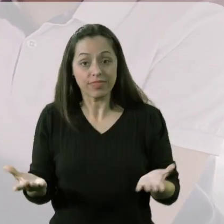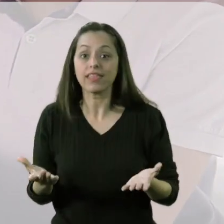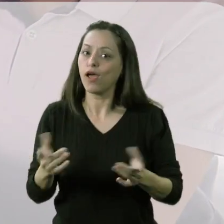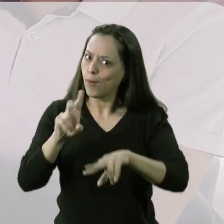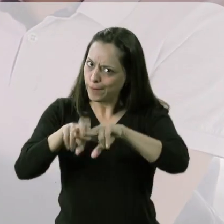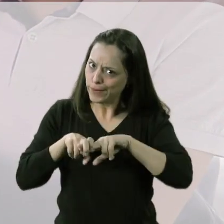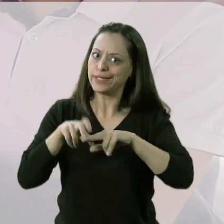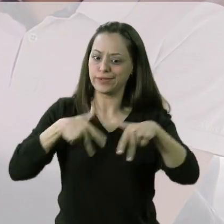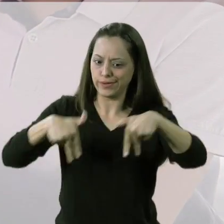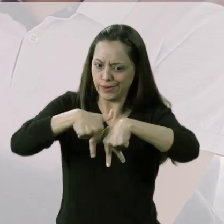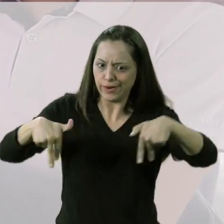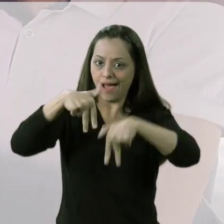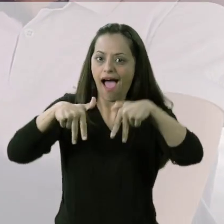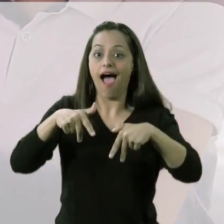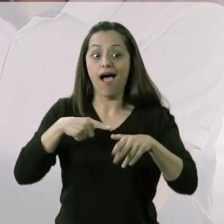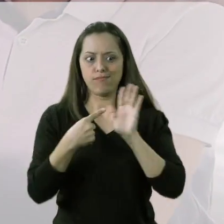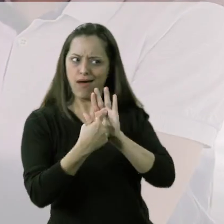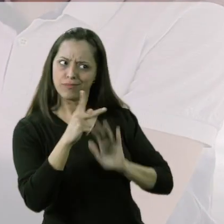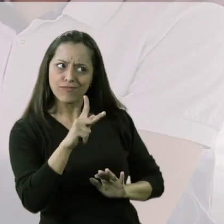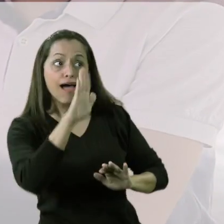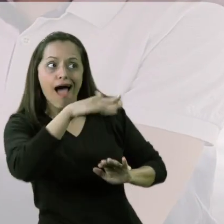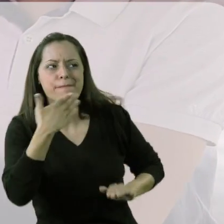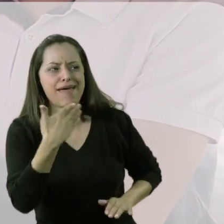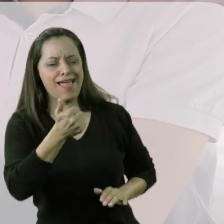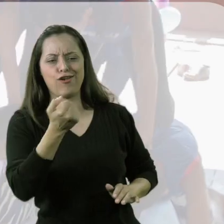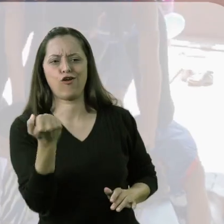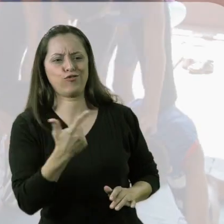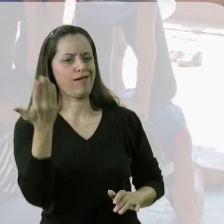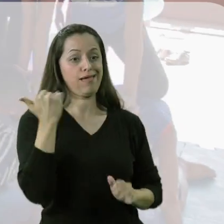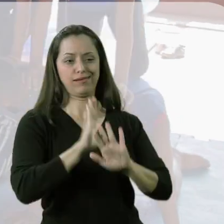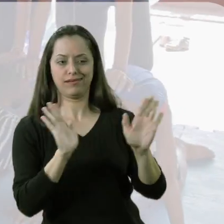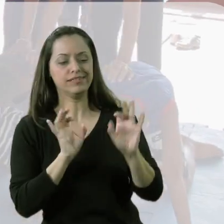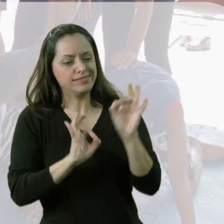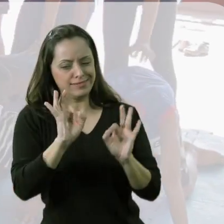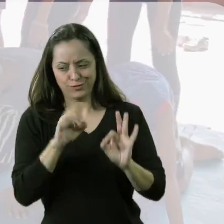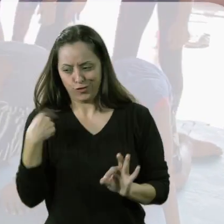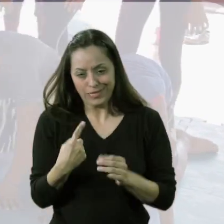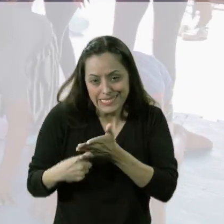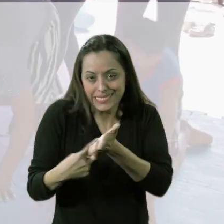Daí que veio essa pirâmide, eles falaram: "professora, a gente tem uma pirâmide melhor do que essa,